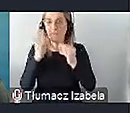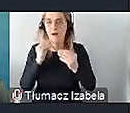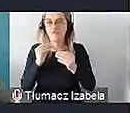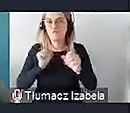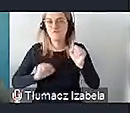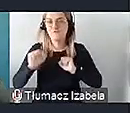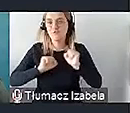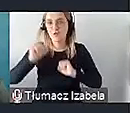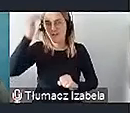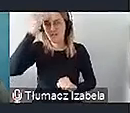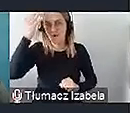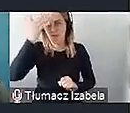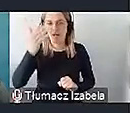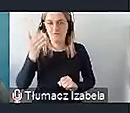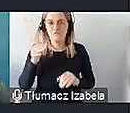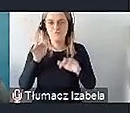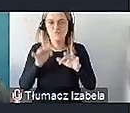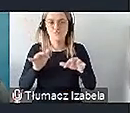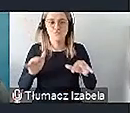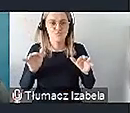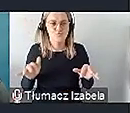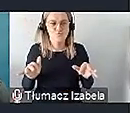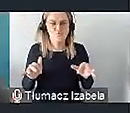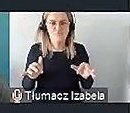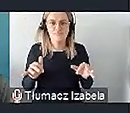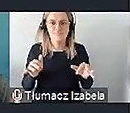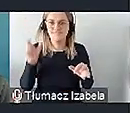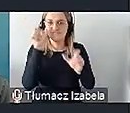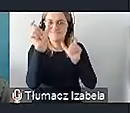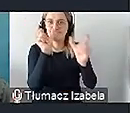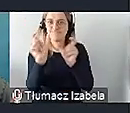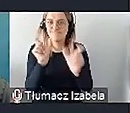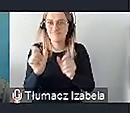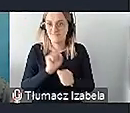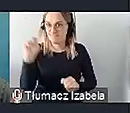Bardzo dużo niesamowicie ciekawych odpowiedzi nam się pojawia.